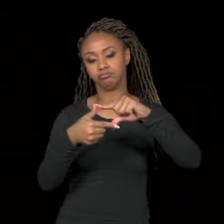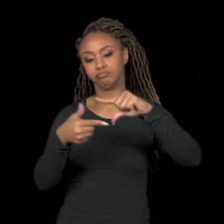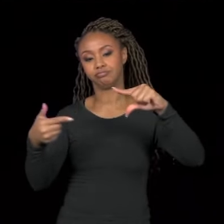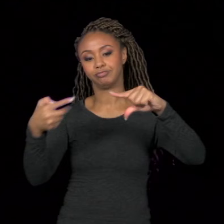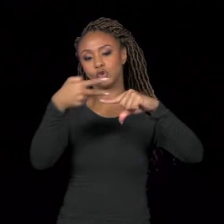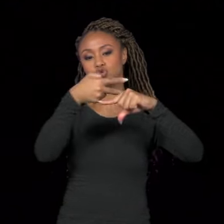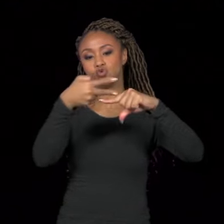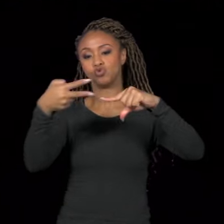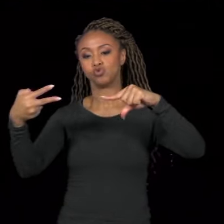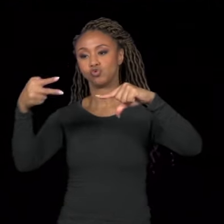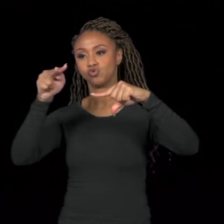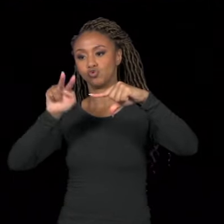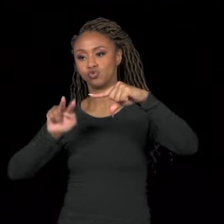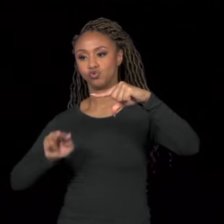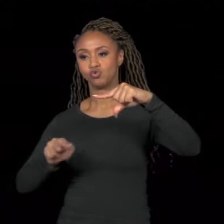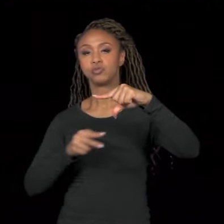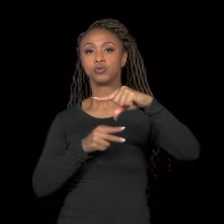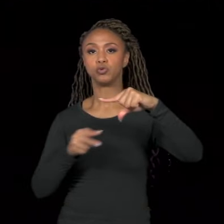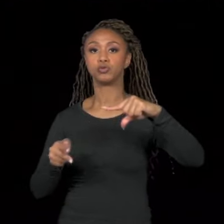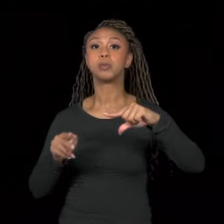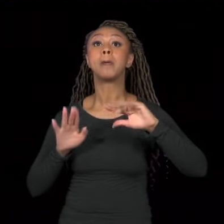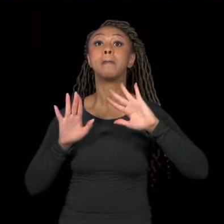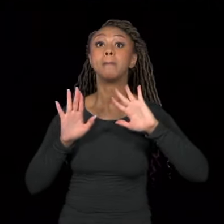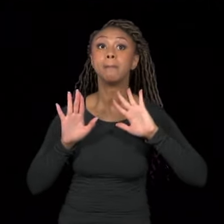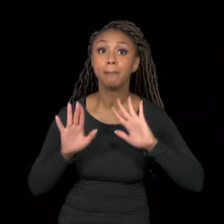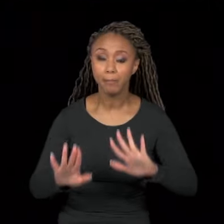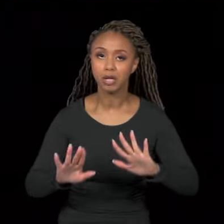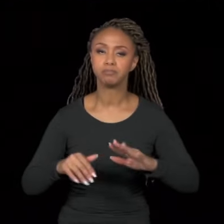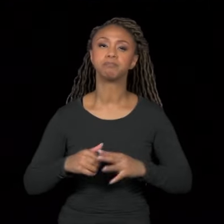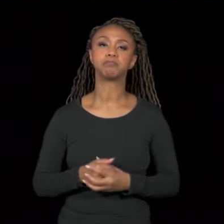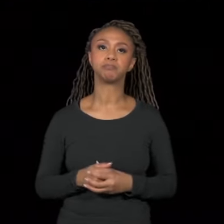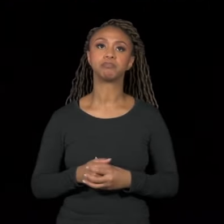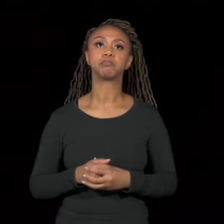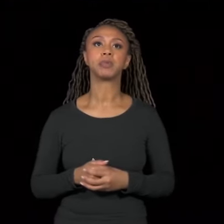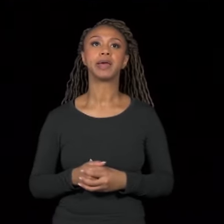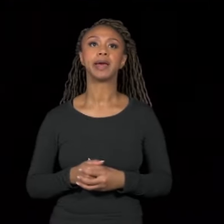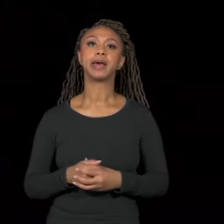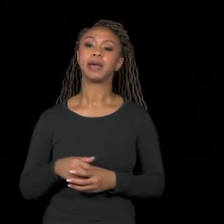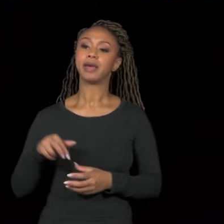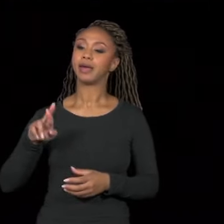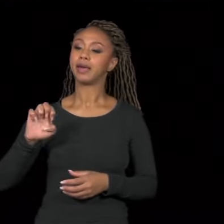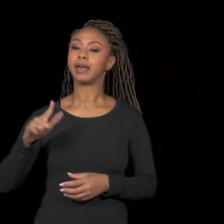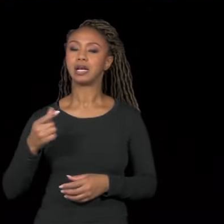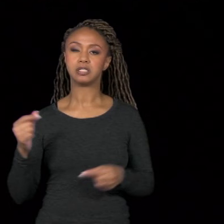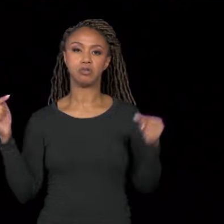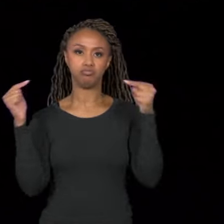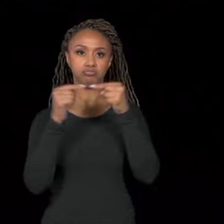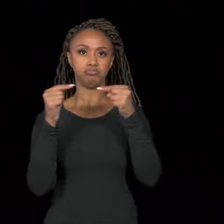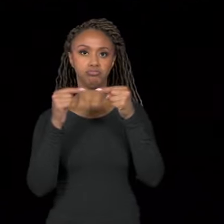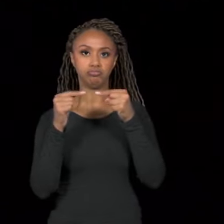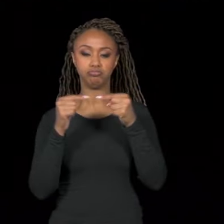RELACIONAMENTO QUE ESTABELECE UMA RELAÇÃO ENTRE UMA ENTIDADE FORTE E UMA ENTIDADE FRACA, ELE É